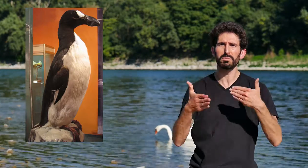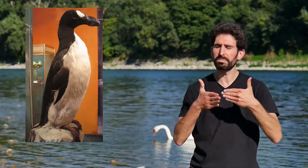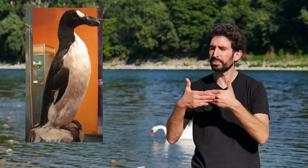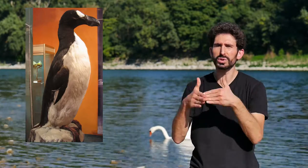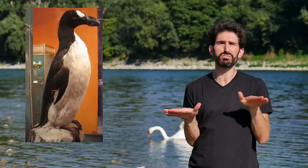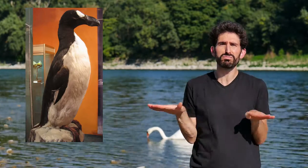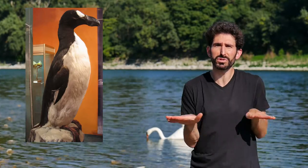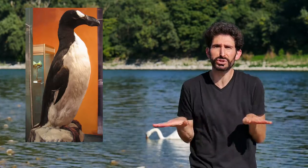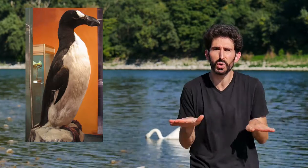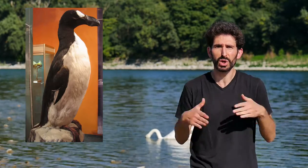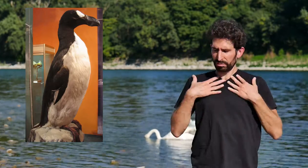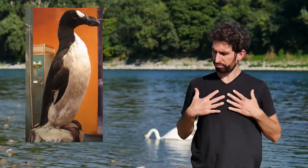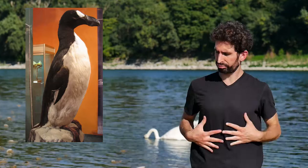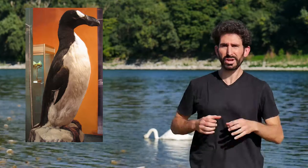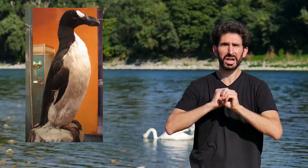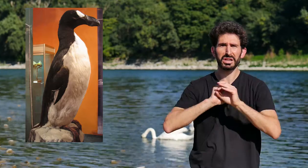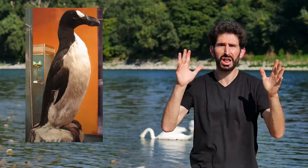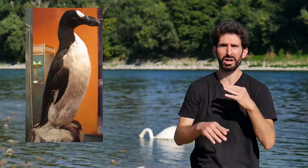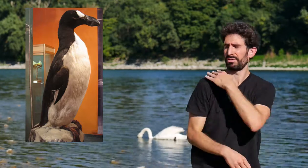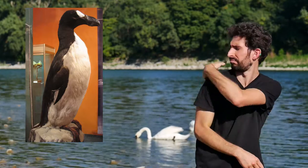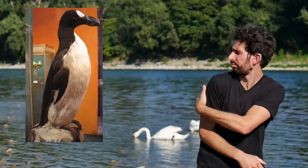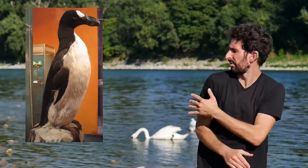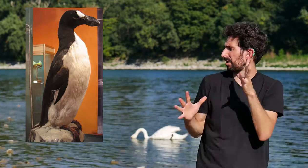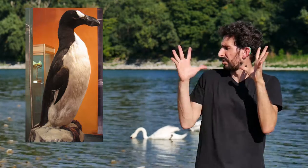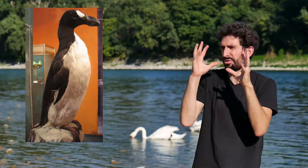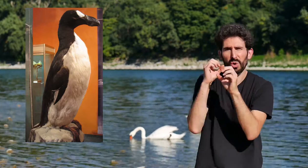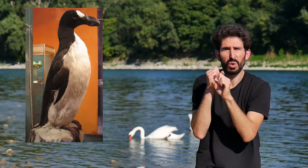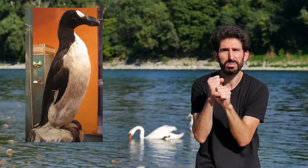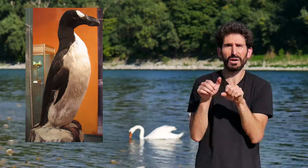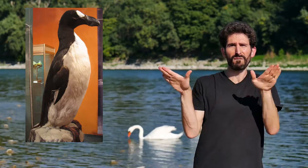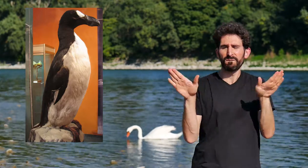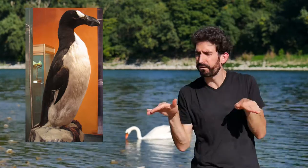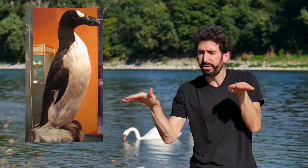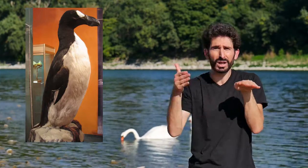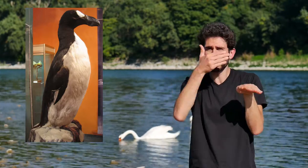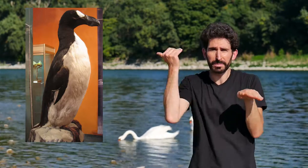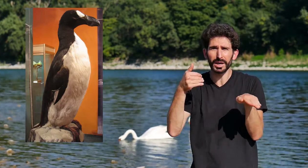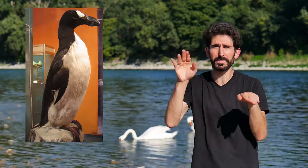est proche du manchot. Il a le ventre clair et le dos sombre. Il ne sait pas voler